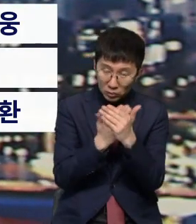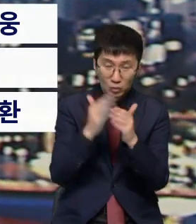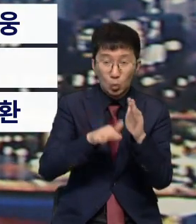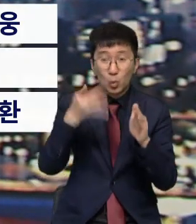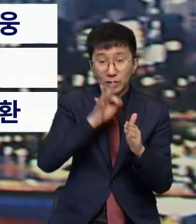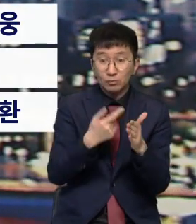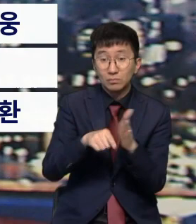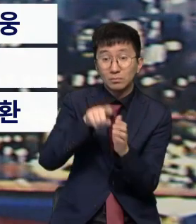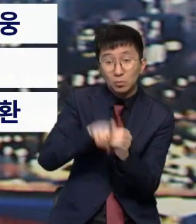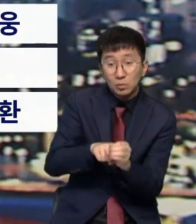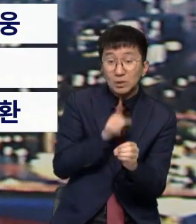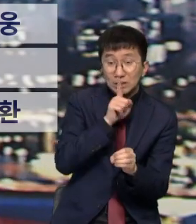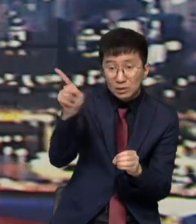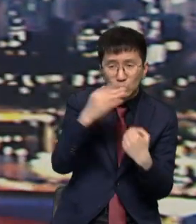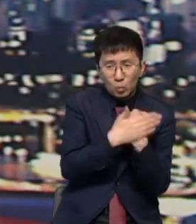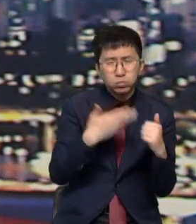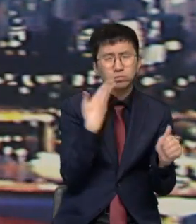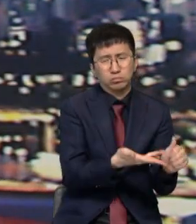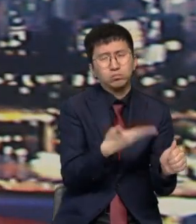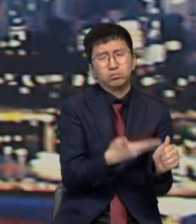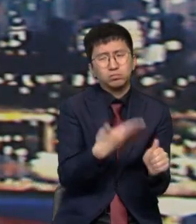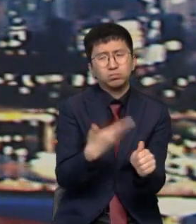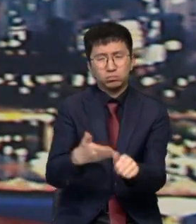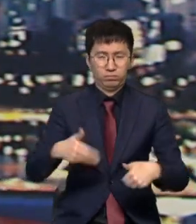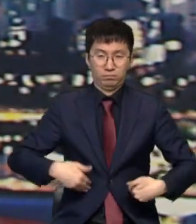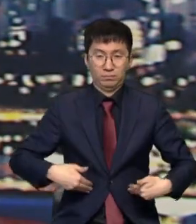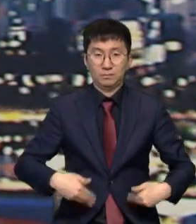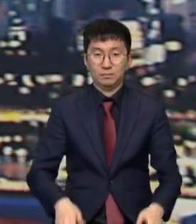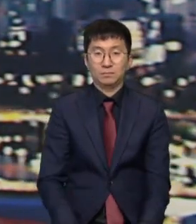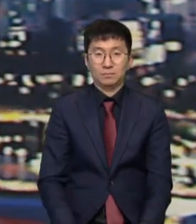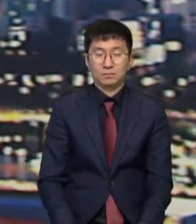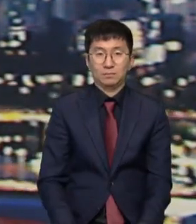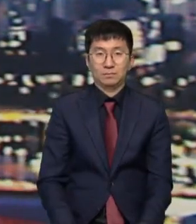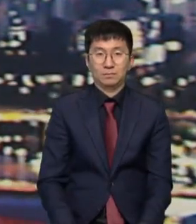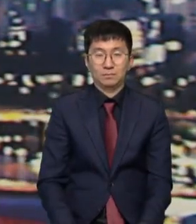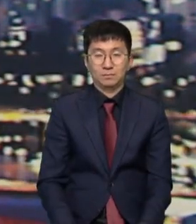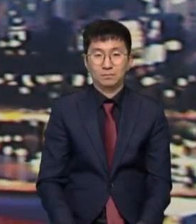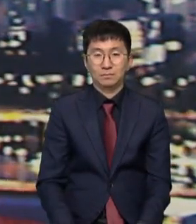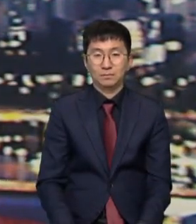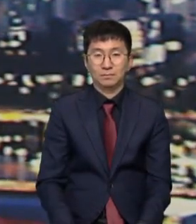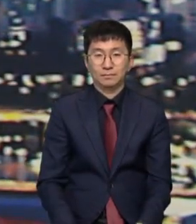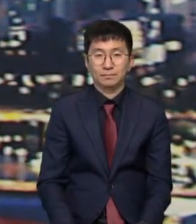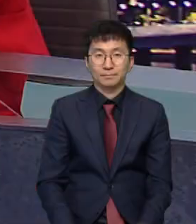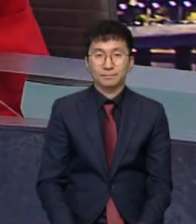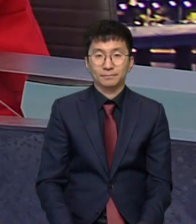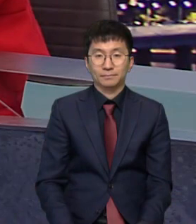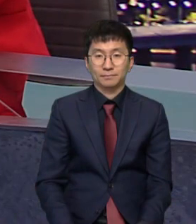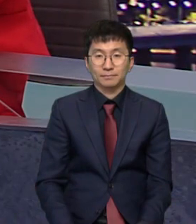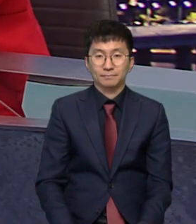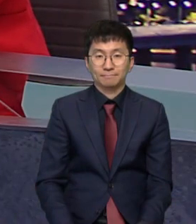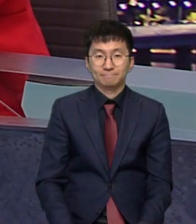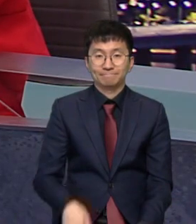공익신고에 대한 면책 규정을 조금 더 유연하게 적용할 필요가 있다는 목소리가 나옵니다. (앵커) 김보미 기자, 잘 들었습니다.